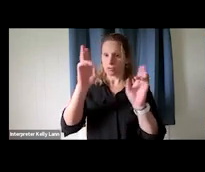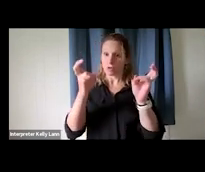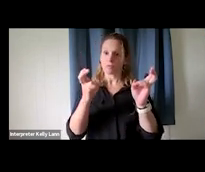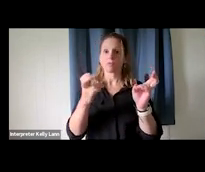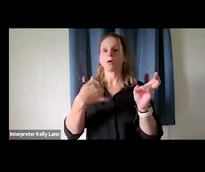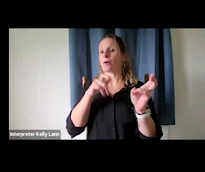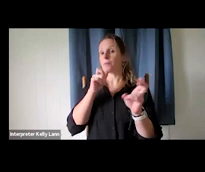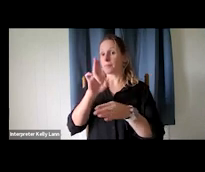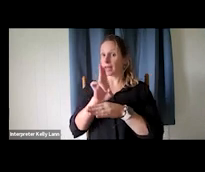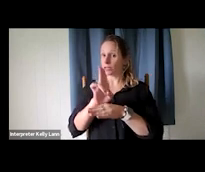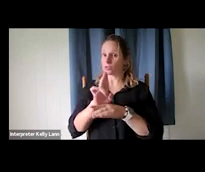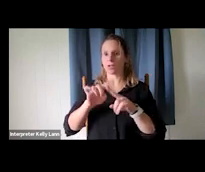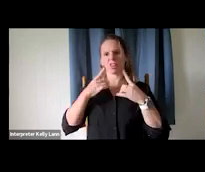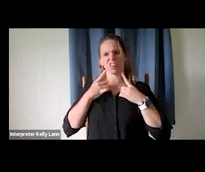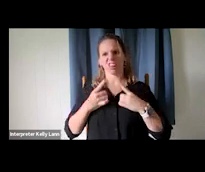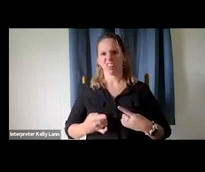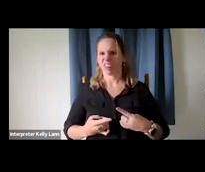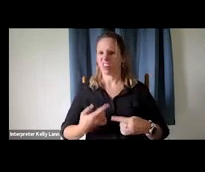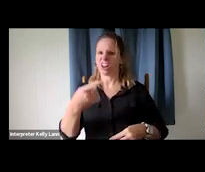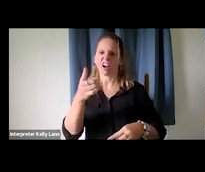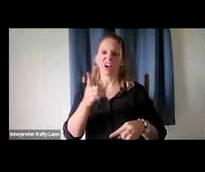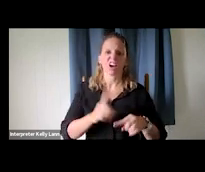estaba tan deprimido que apenas podía levantarme de la cama".